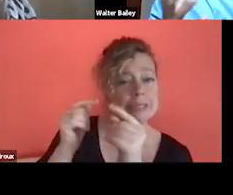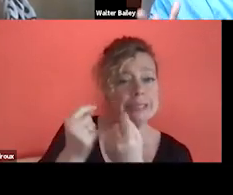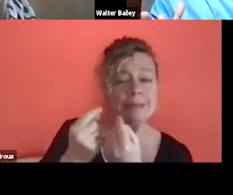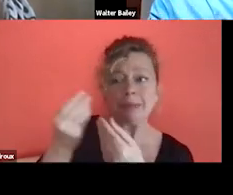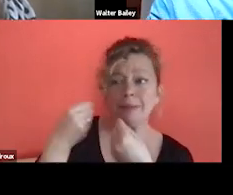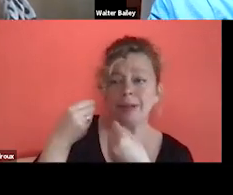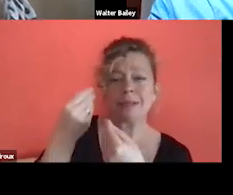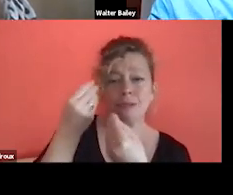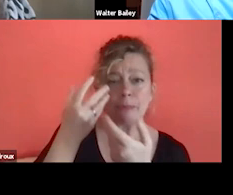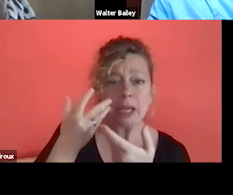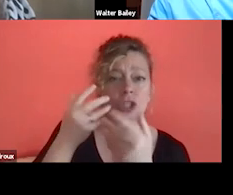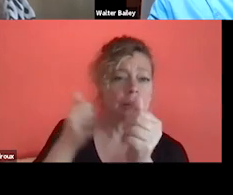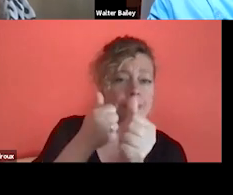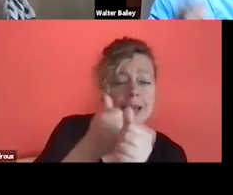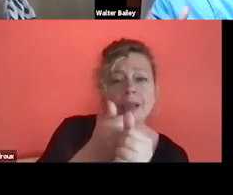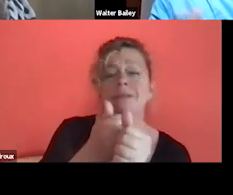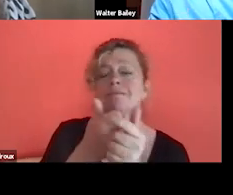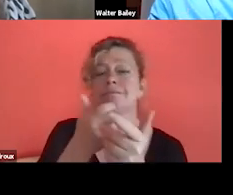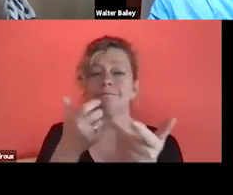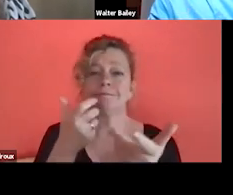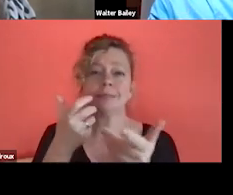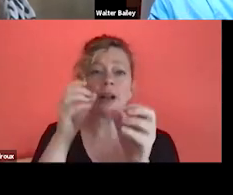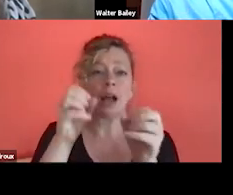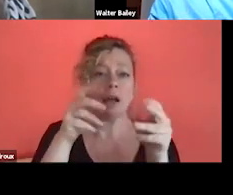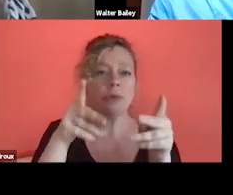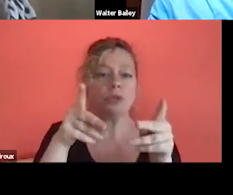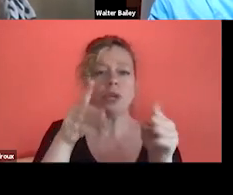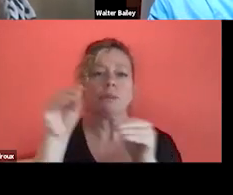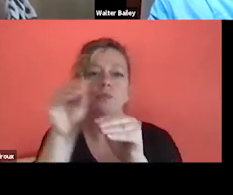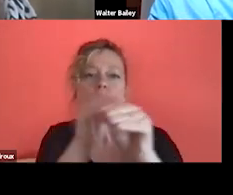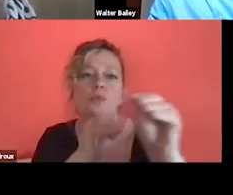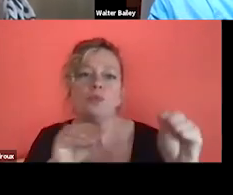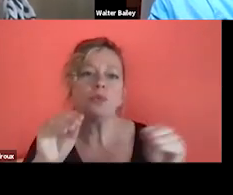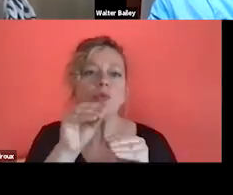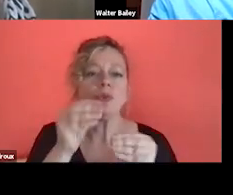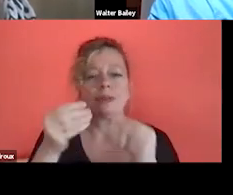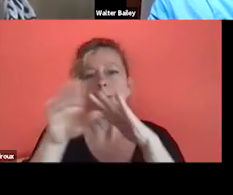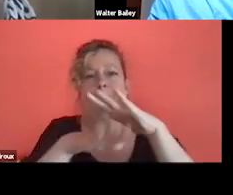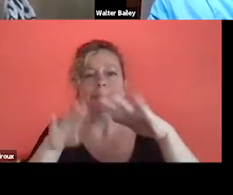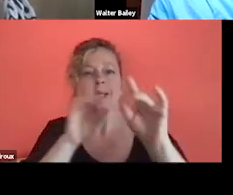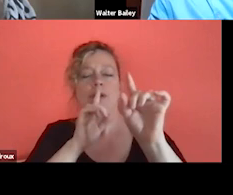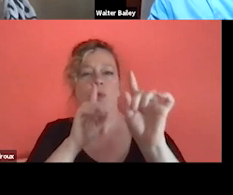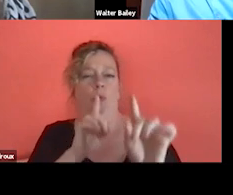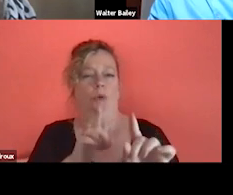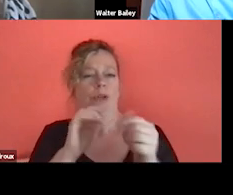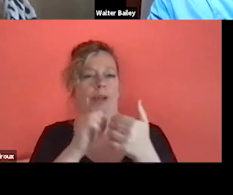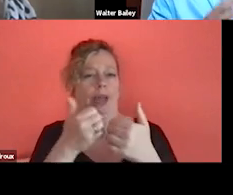y nos dieron la oportunidad de movernos de una manera que nos dio órdenes básicas de cómo podemos educarnos a nosotros mismos,